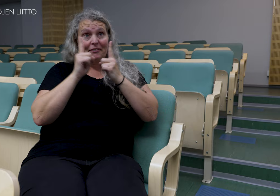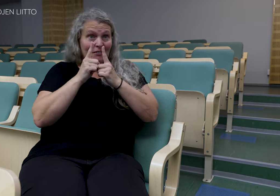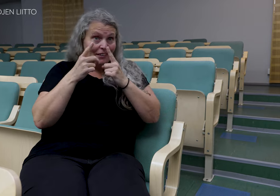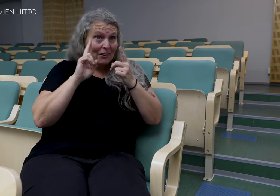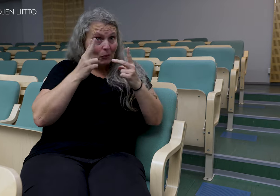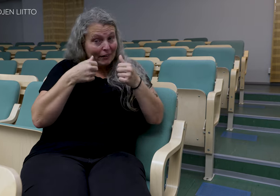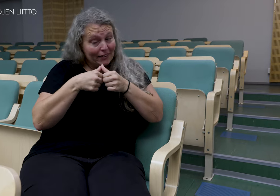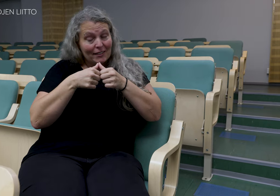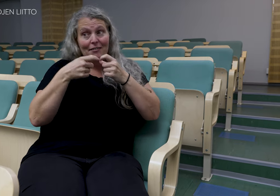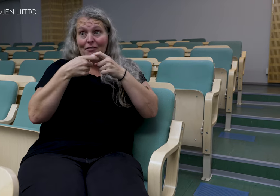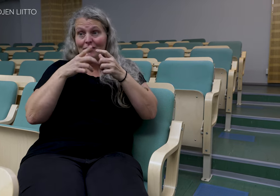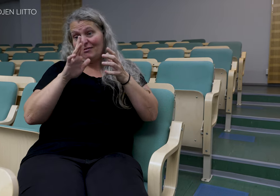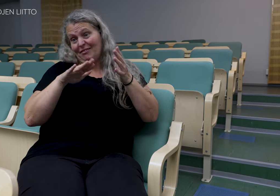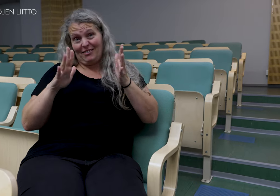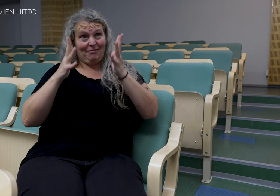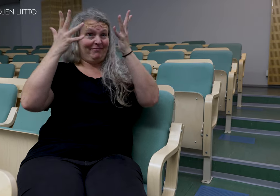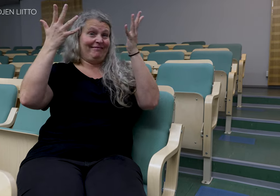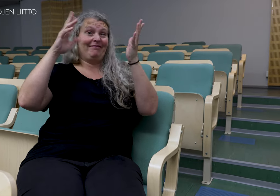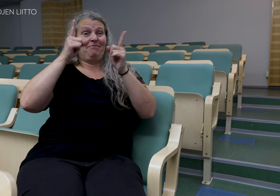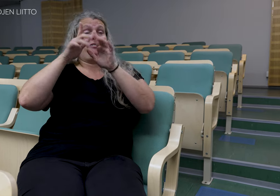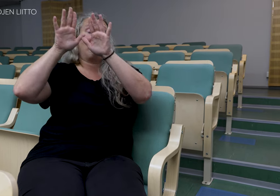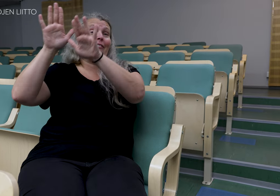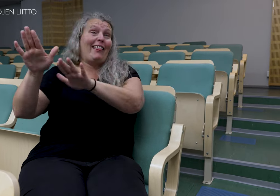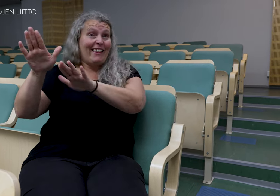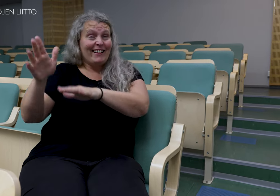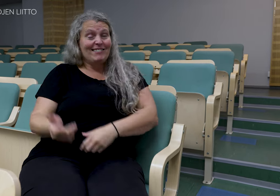Myöhemmin tapasin myös puolisoni, ja nyt perheeni ja elämäni ovat Ruotsissa.